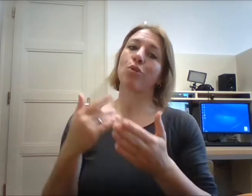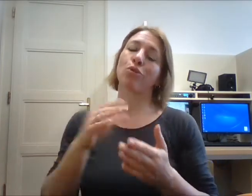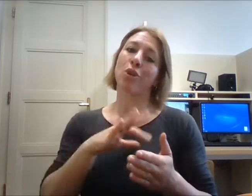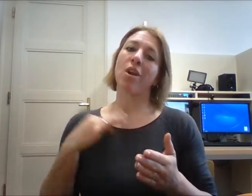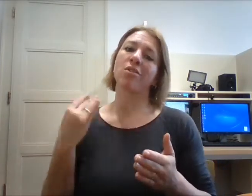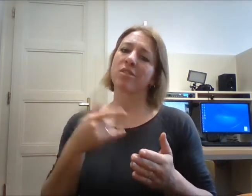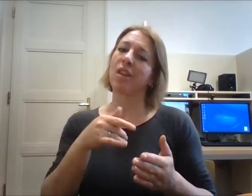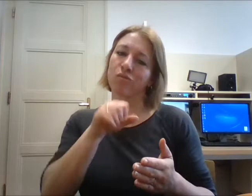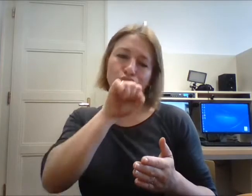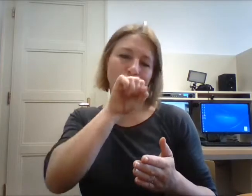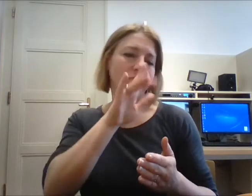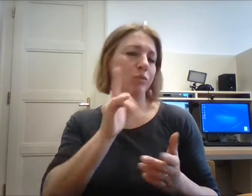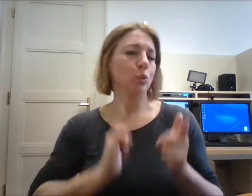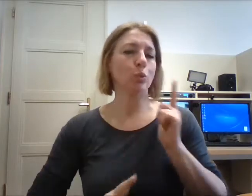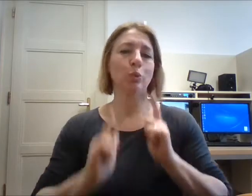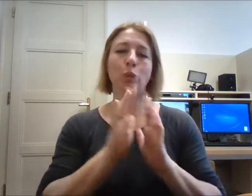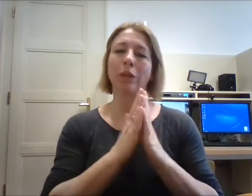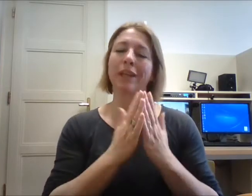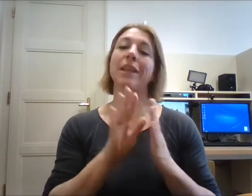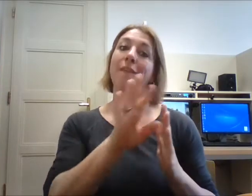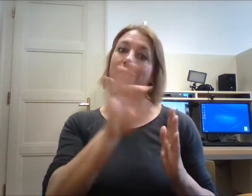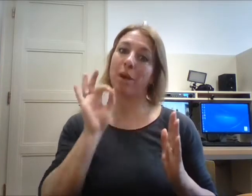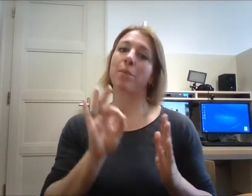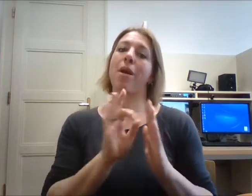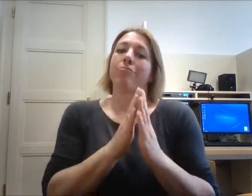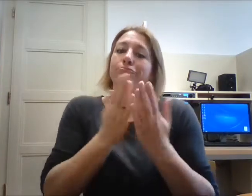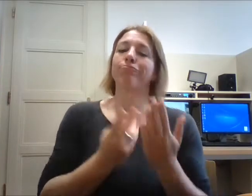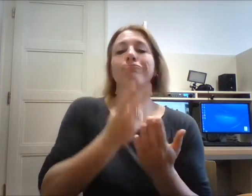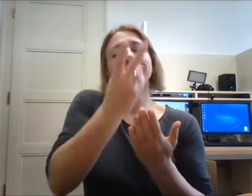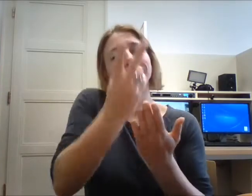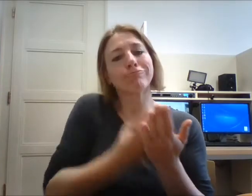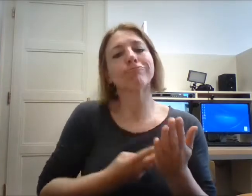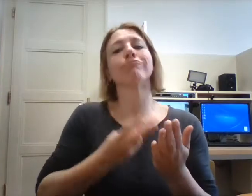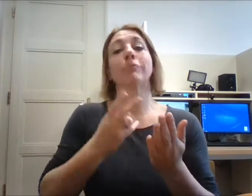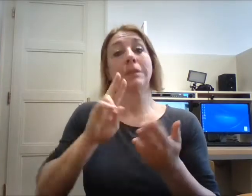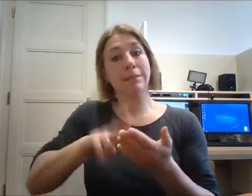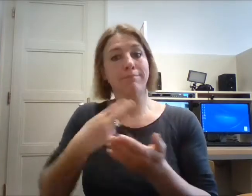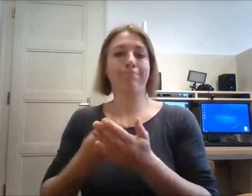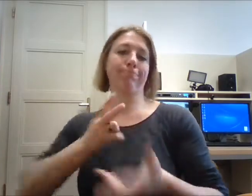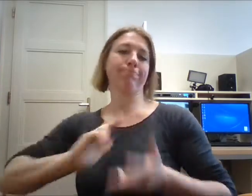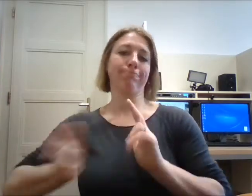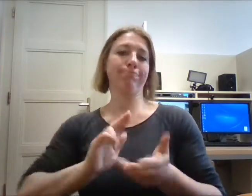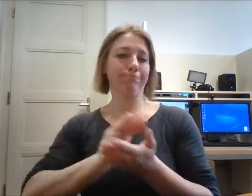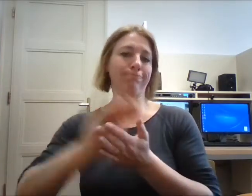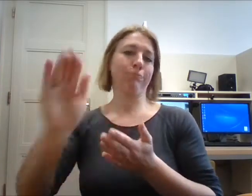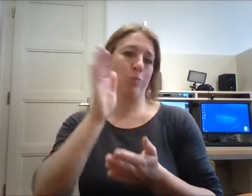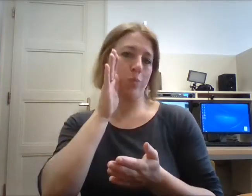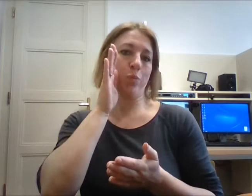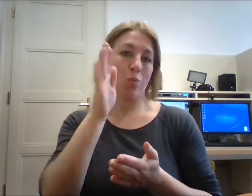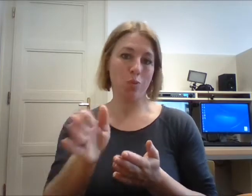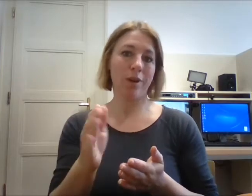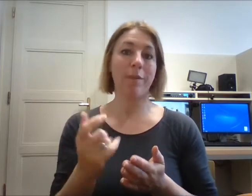Vzhledem k tomu, že se jedná o jednu z nejoblíbenějších knih známého herce, myslím, že zklamaní nebudeme. Navíc bude zajištěné tlumočení do českého znakového jazyka.